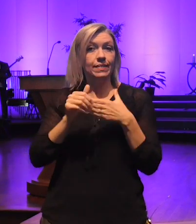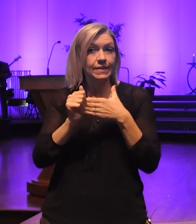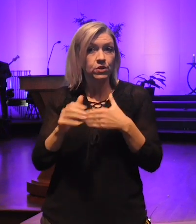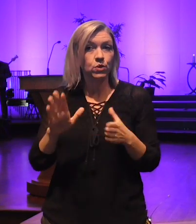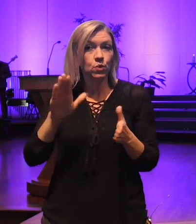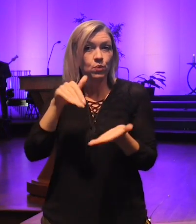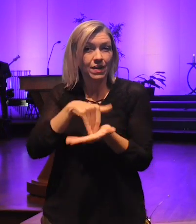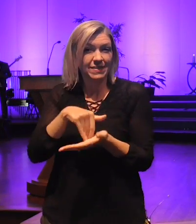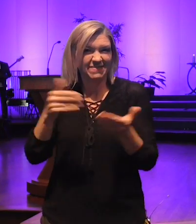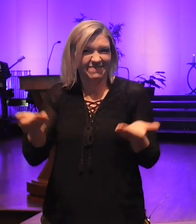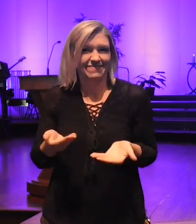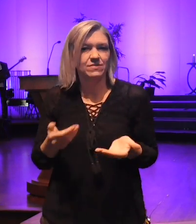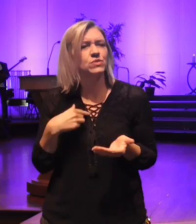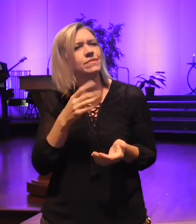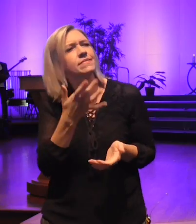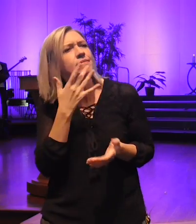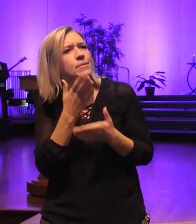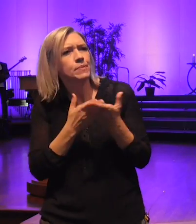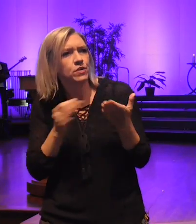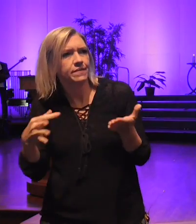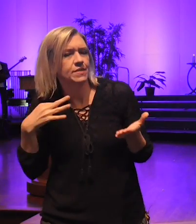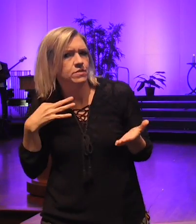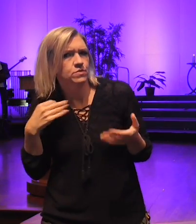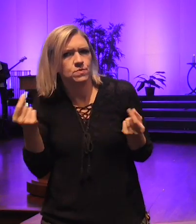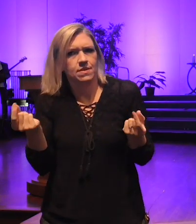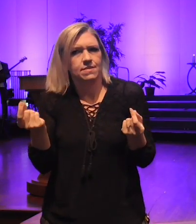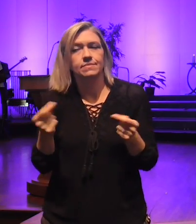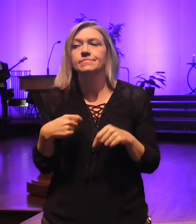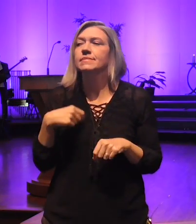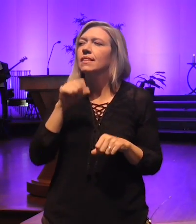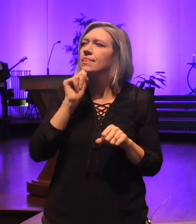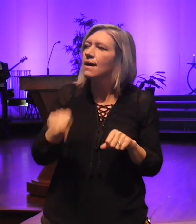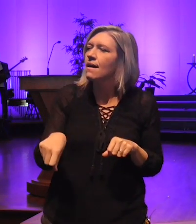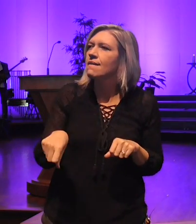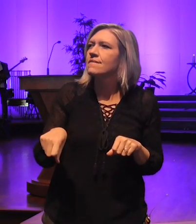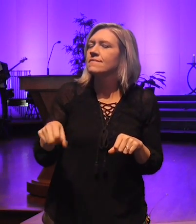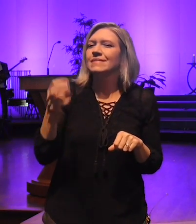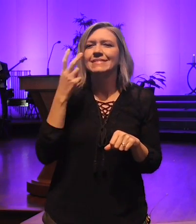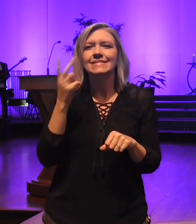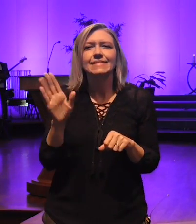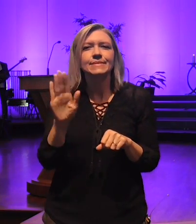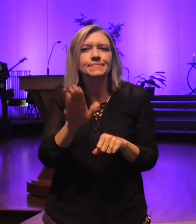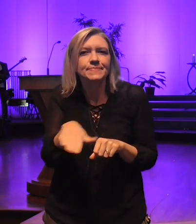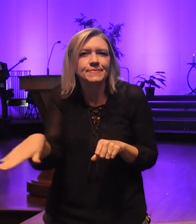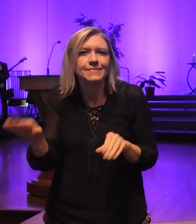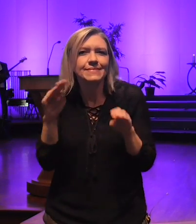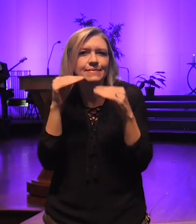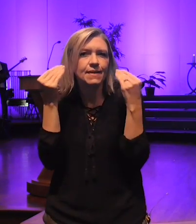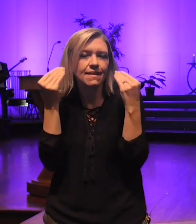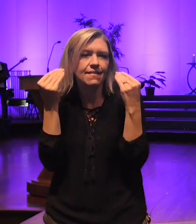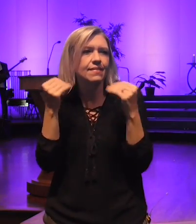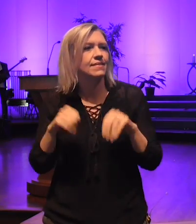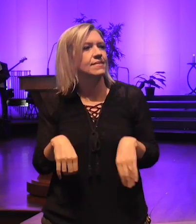parte favorita del voluntariado? Me encanta ver las sonrisas en las caras de los niños. Me encanta conocer